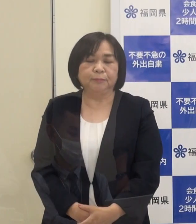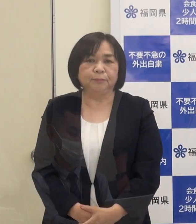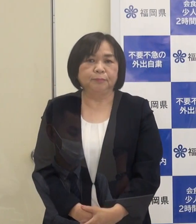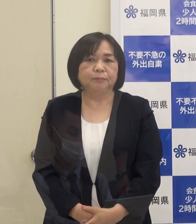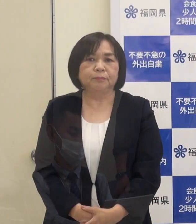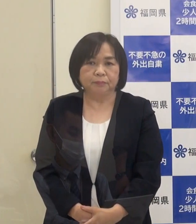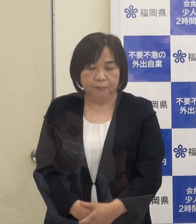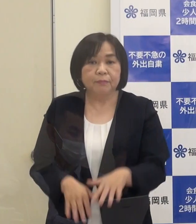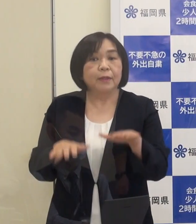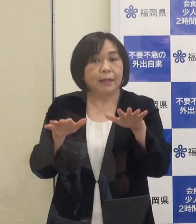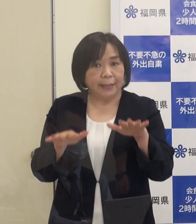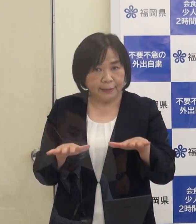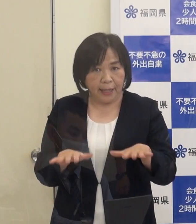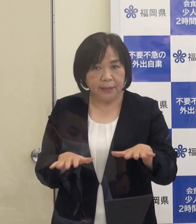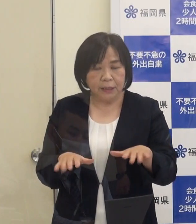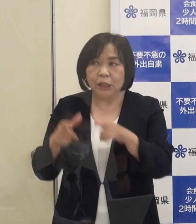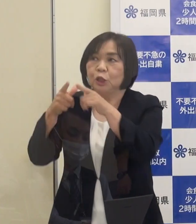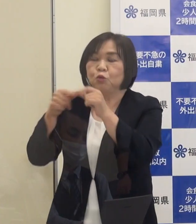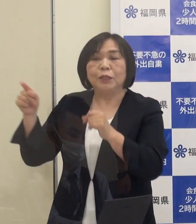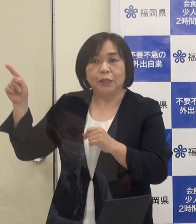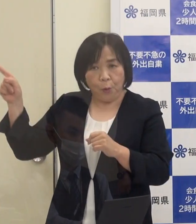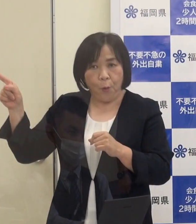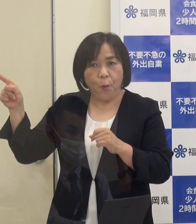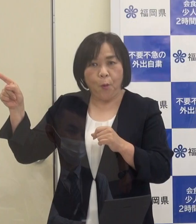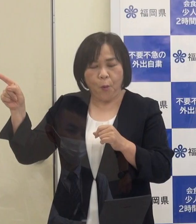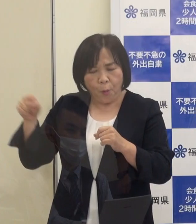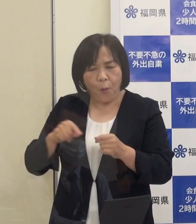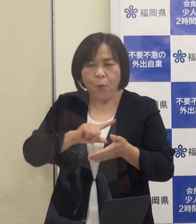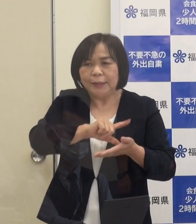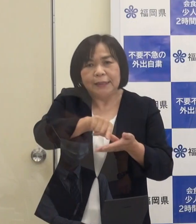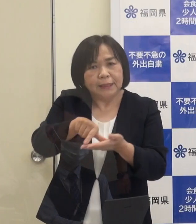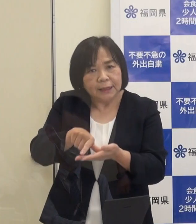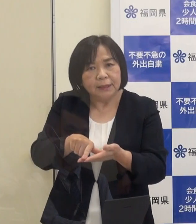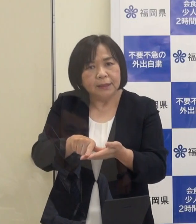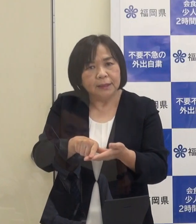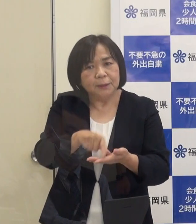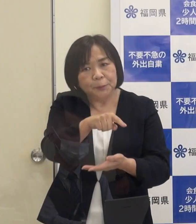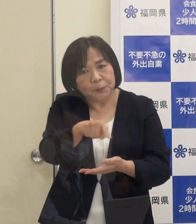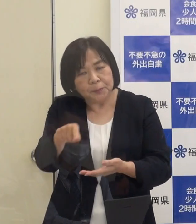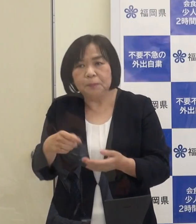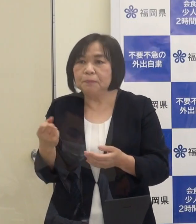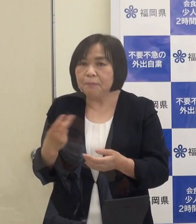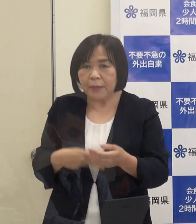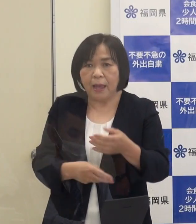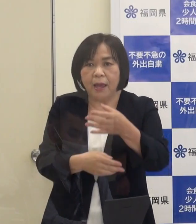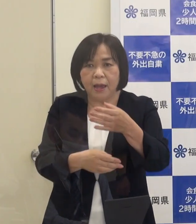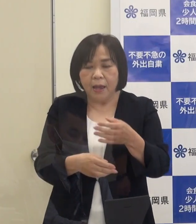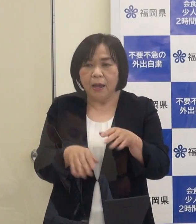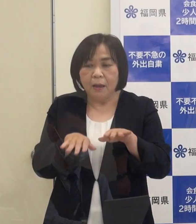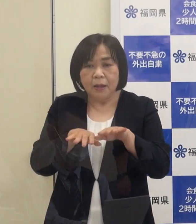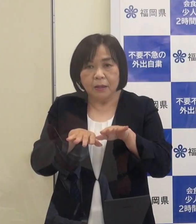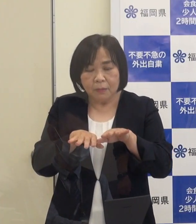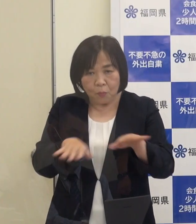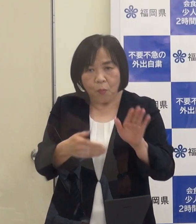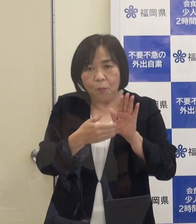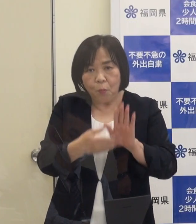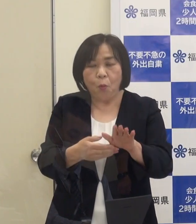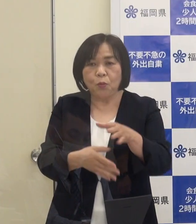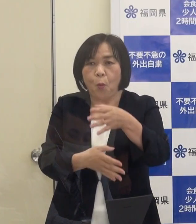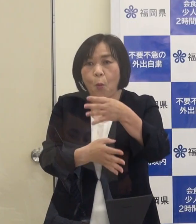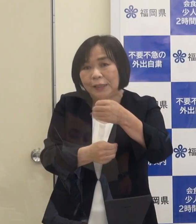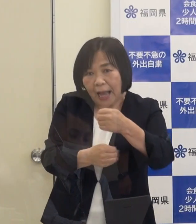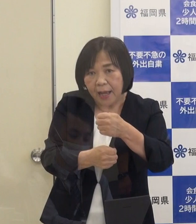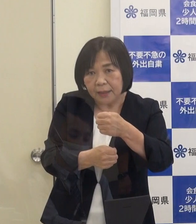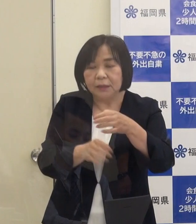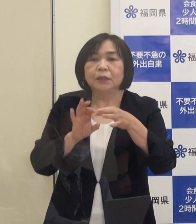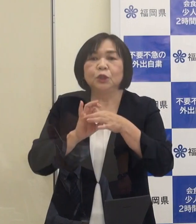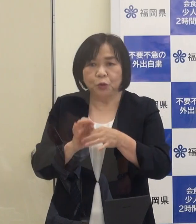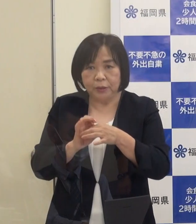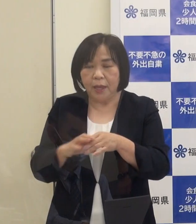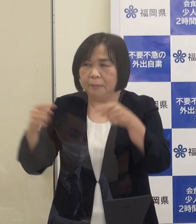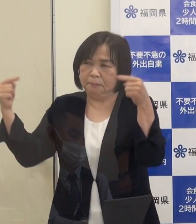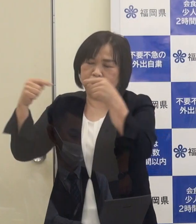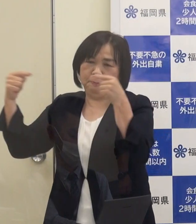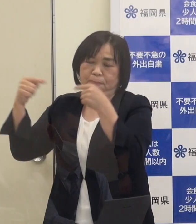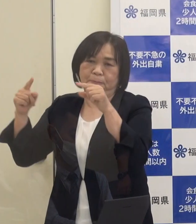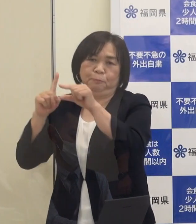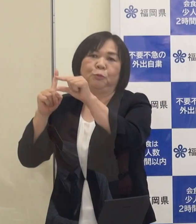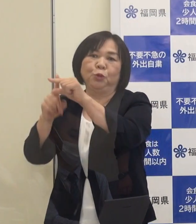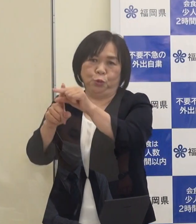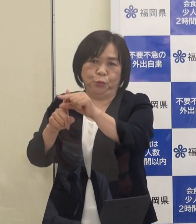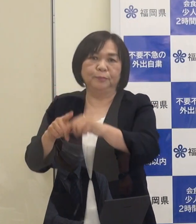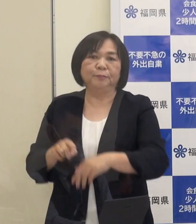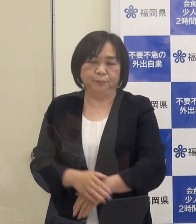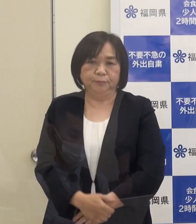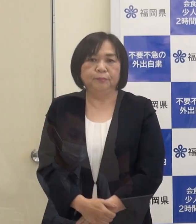現在 国と対象となる市町村 また 「まん延防止等重点措置」の期間について協議を進めています